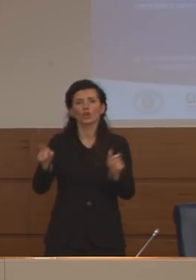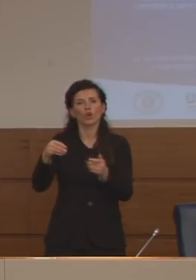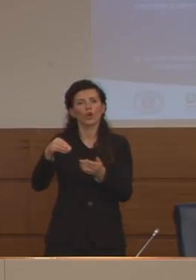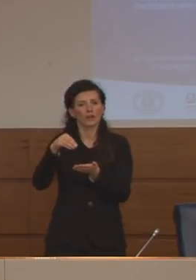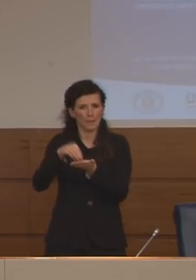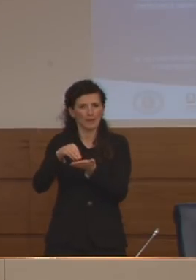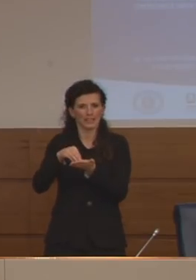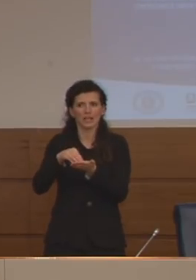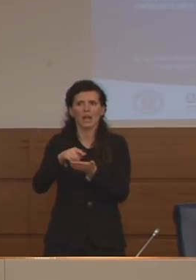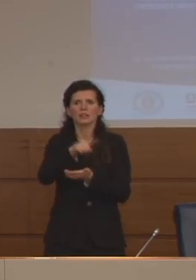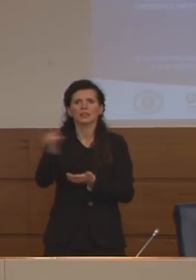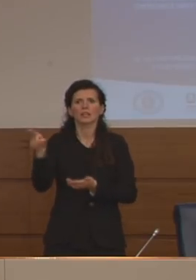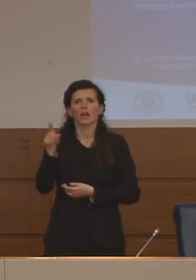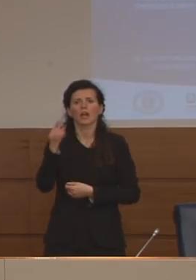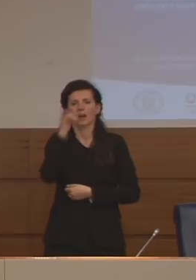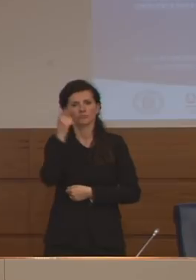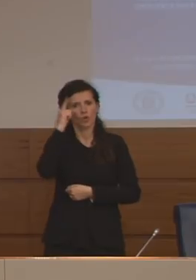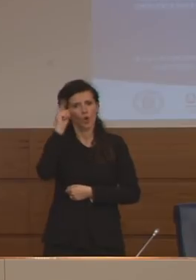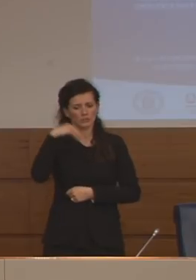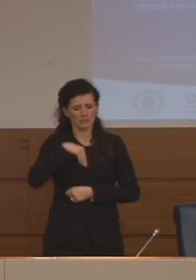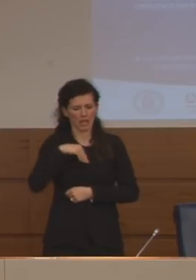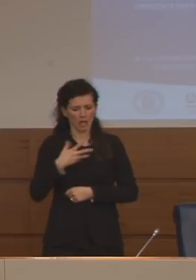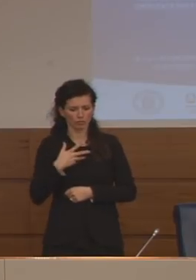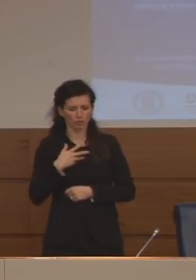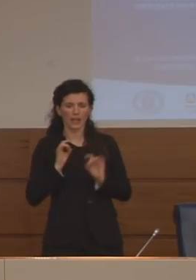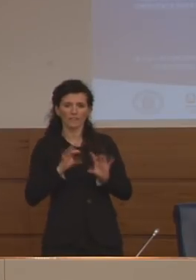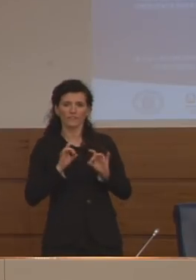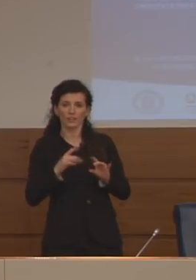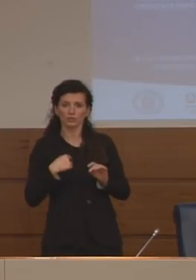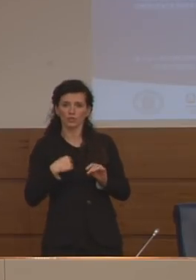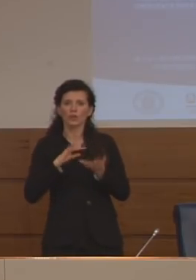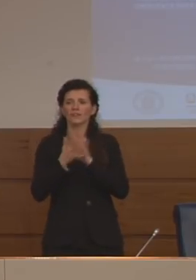Io credo che il passaggio veramente importante è il tema dei luoghi confinati.